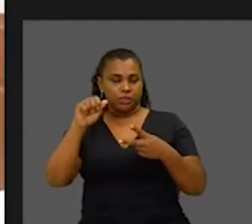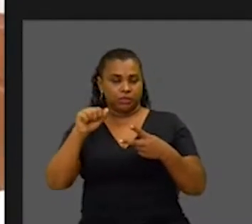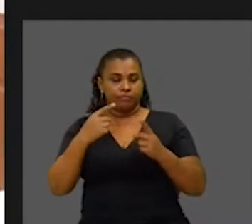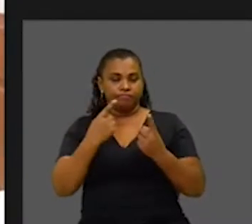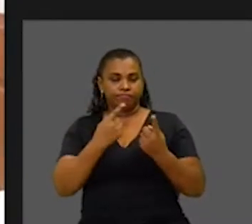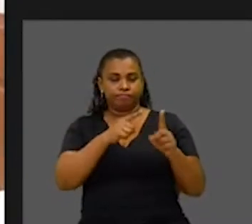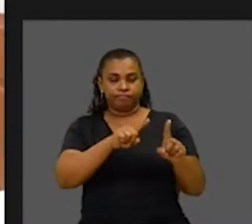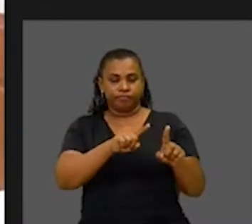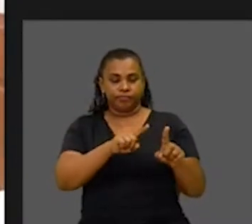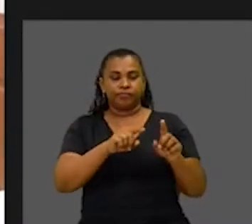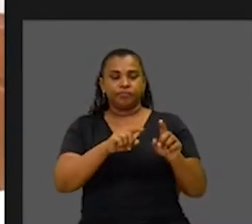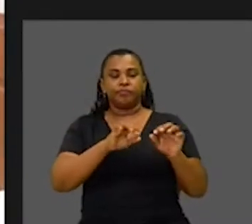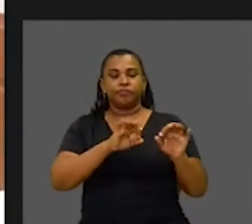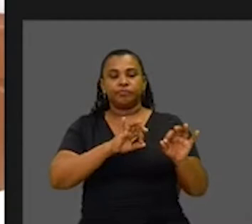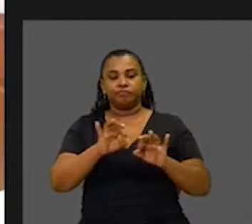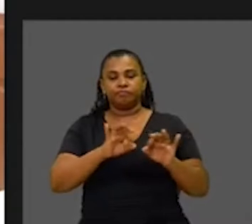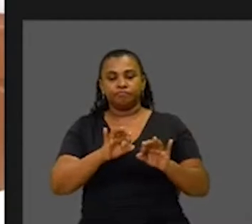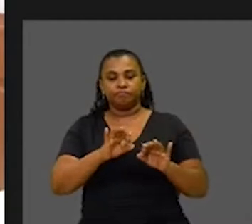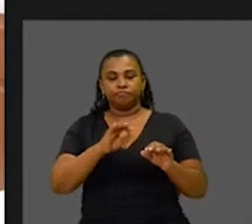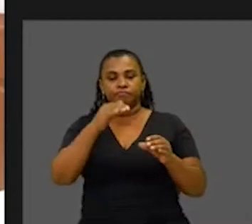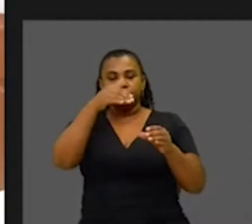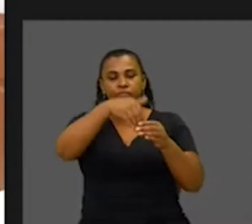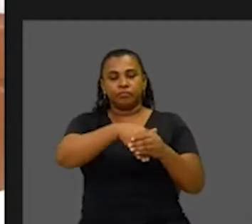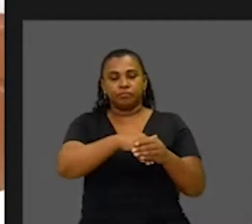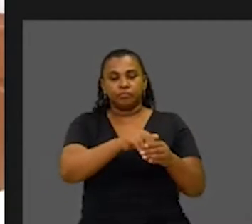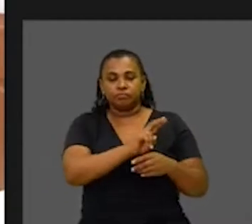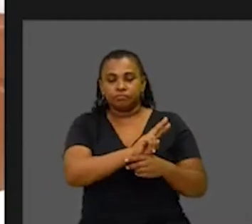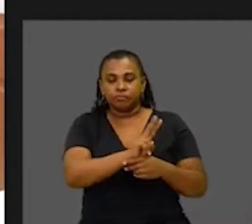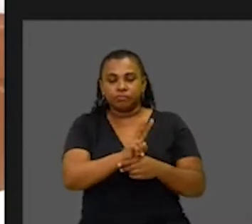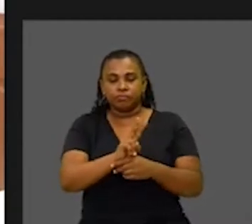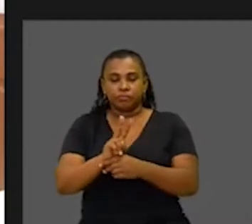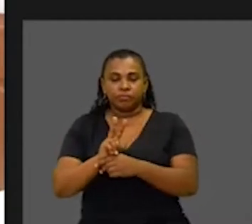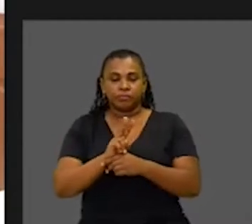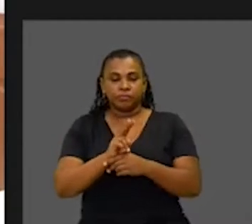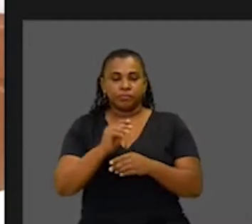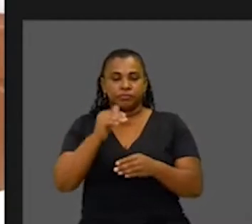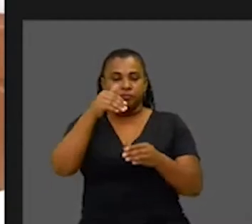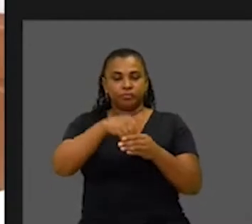o exercício dos mandatos de acompanhamento pelos eleitores parte do seguinte pressuposto